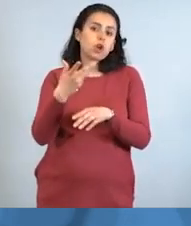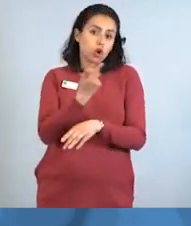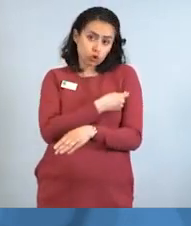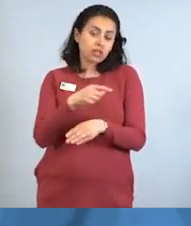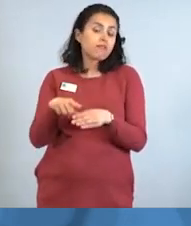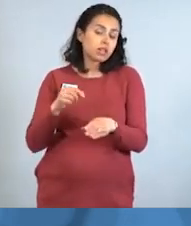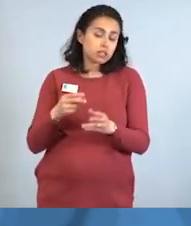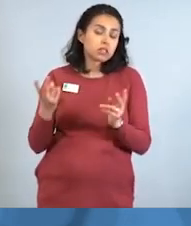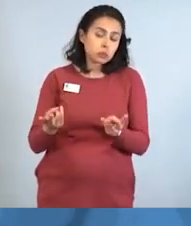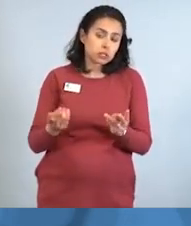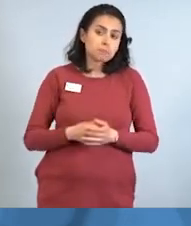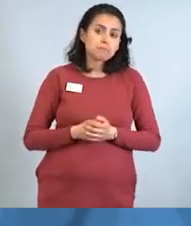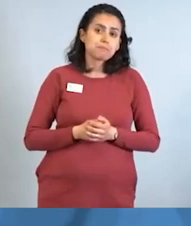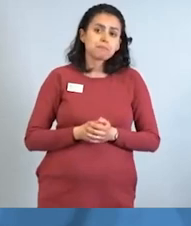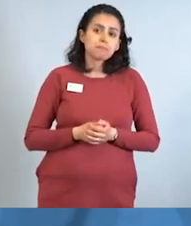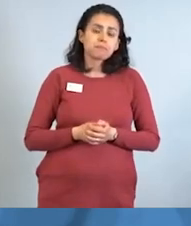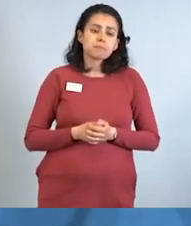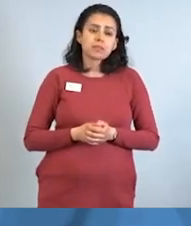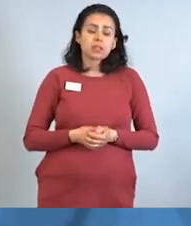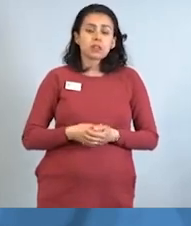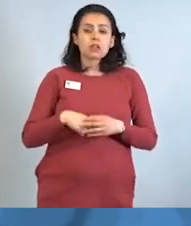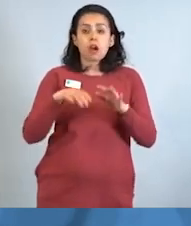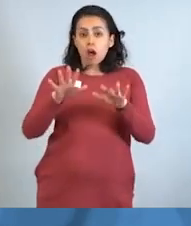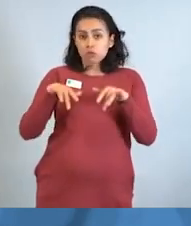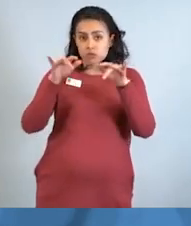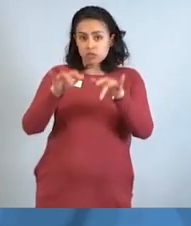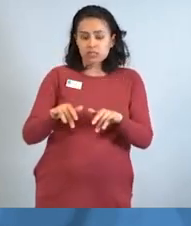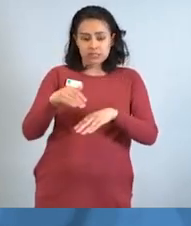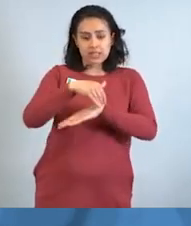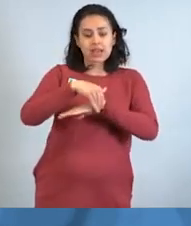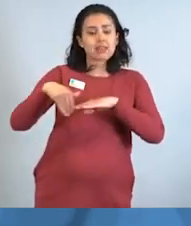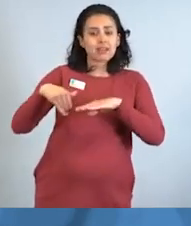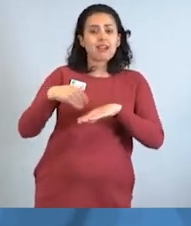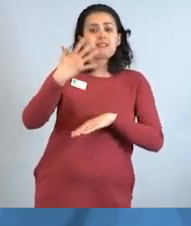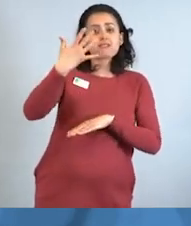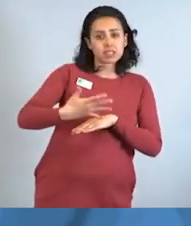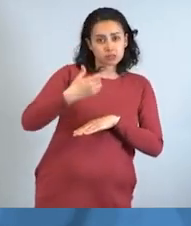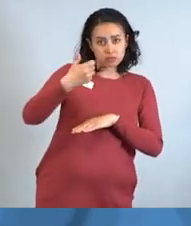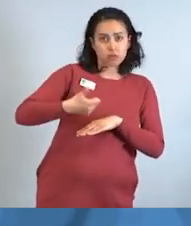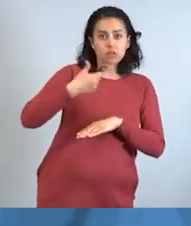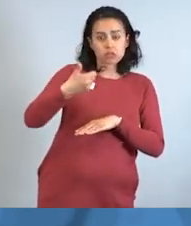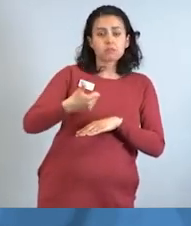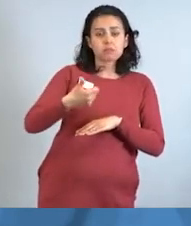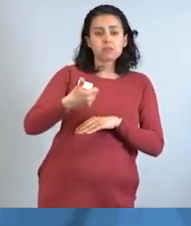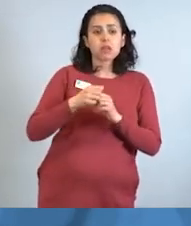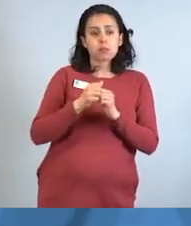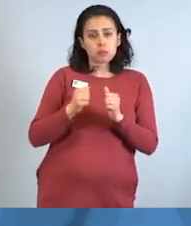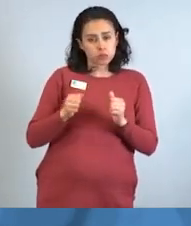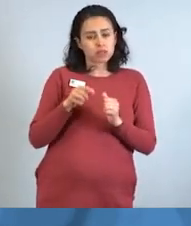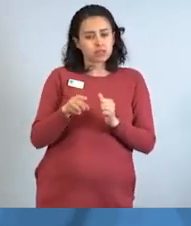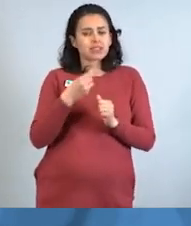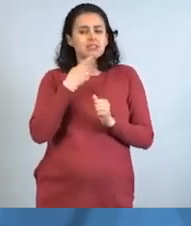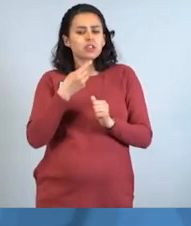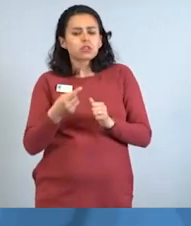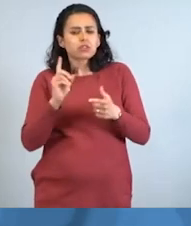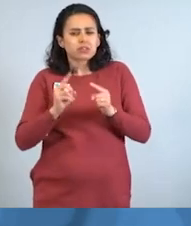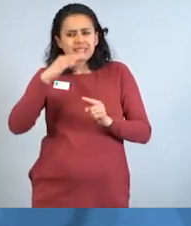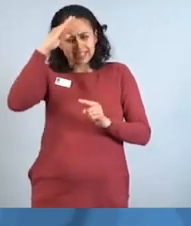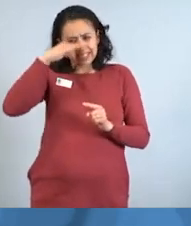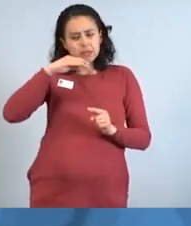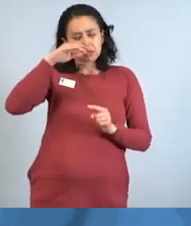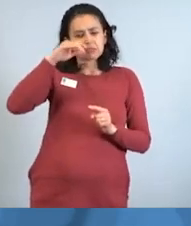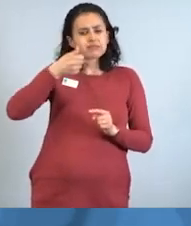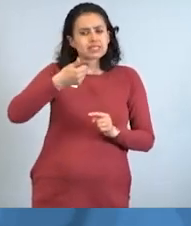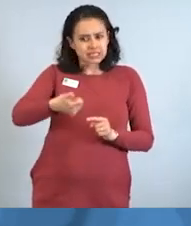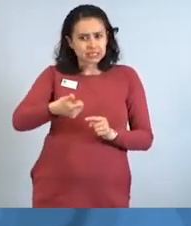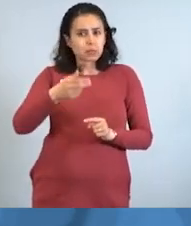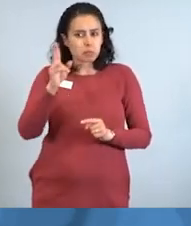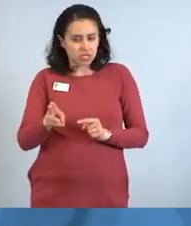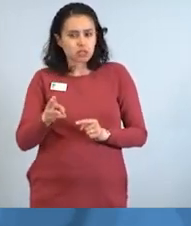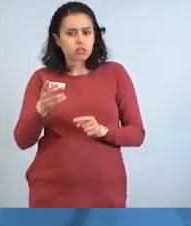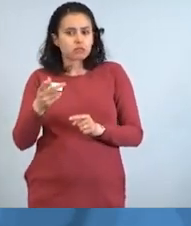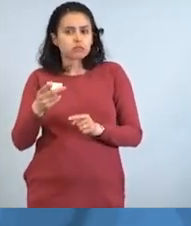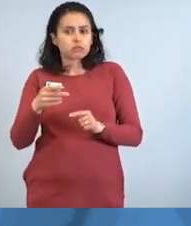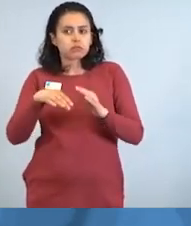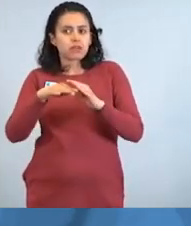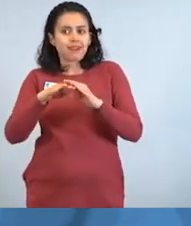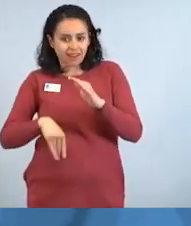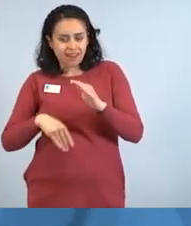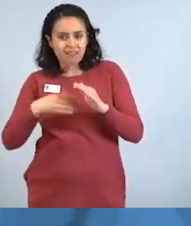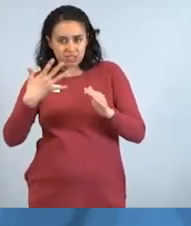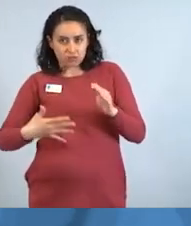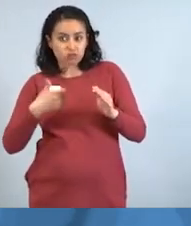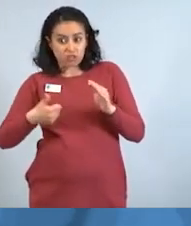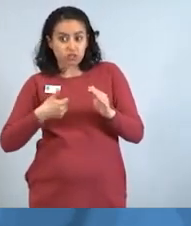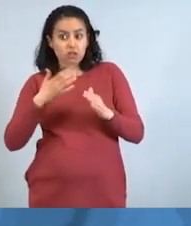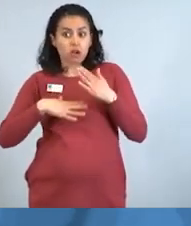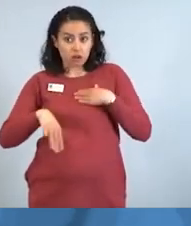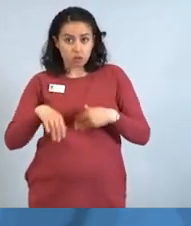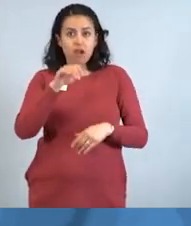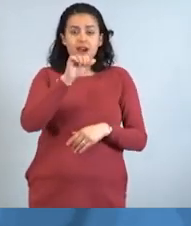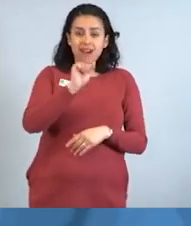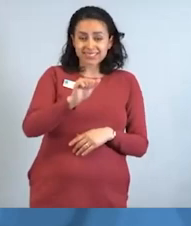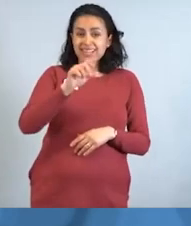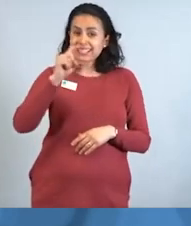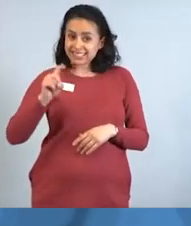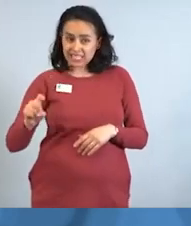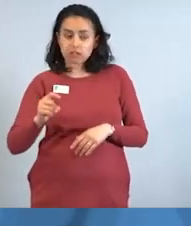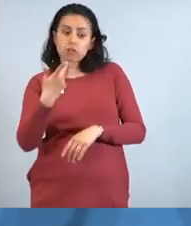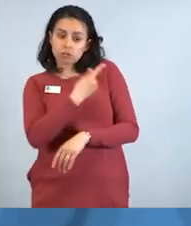Australiassa raja on laitettu 50 ikävuoteen, mutta on sanottu, että jos alle 50-vuotias itse haluaa ottaa rokotteen, se on mahdollista.